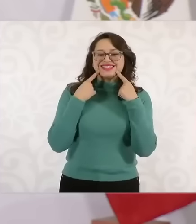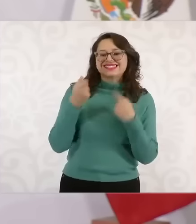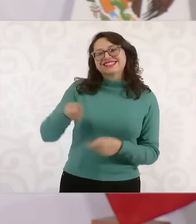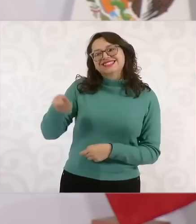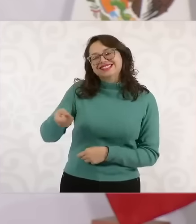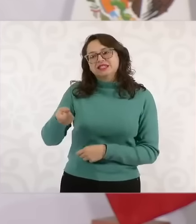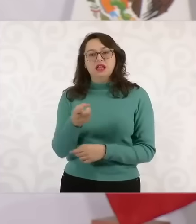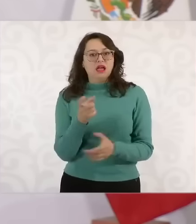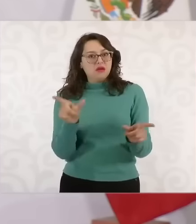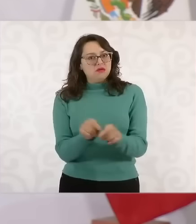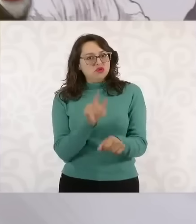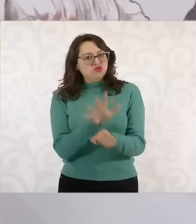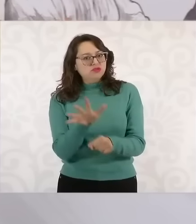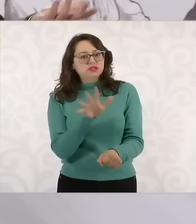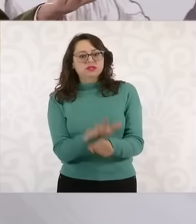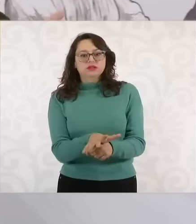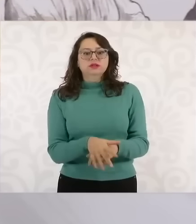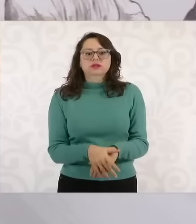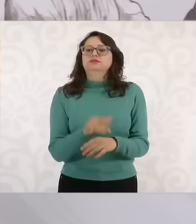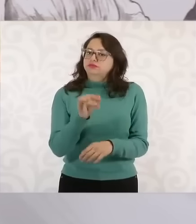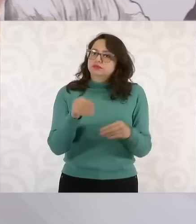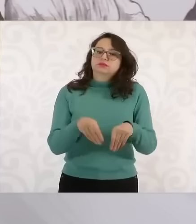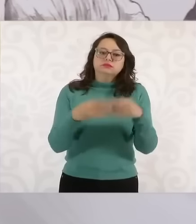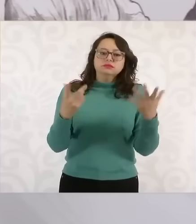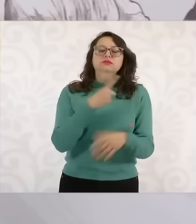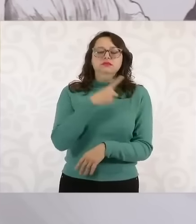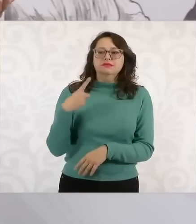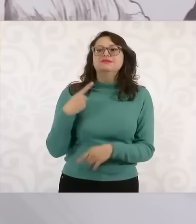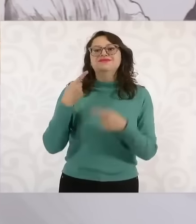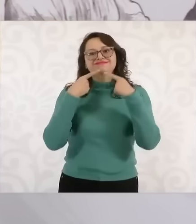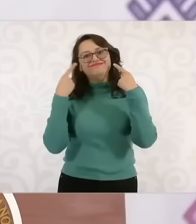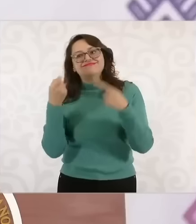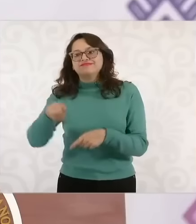¿no? Eso también hay que hacerlo, desde luego, pero el trato digno tiene que ver con derechos